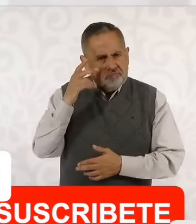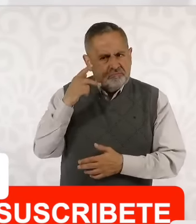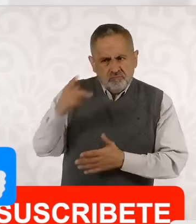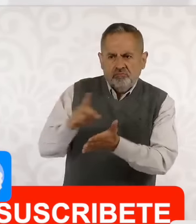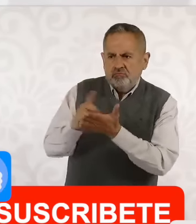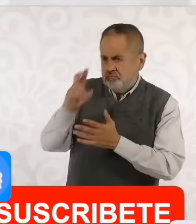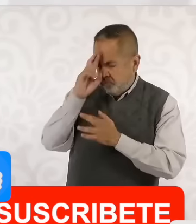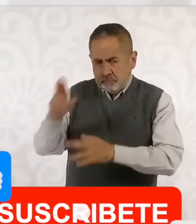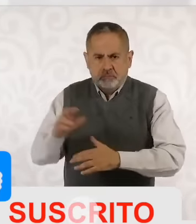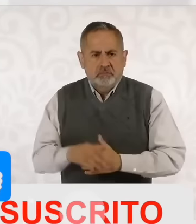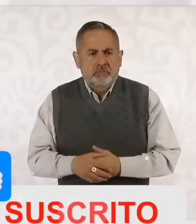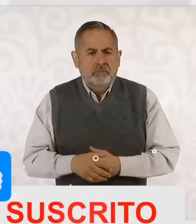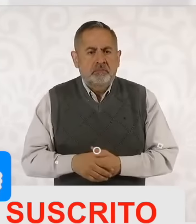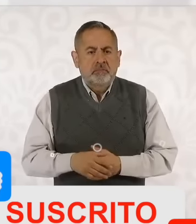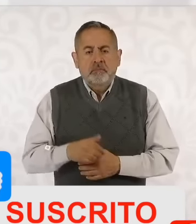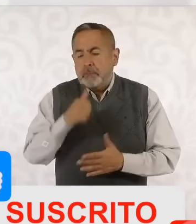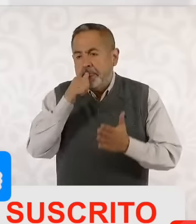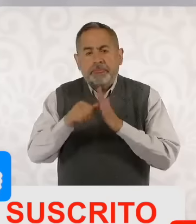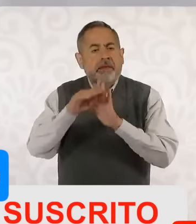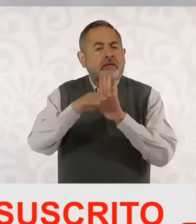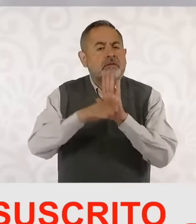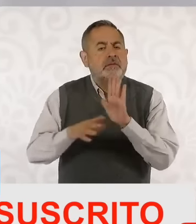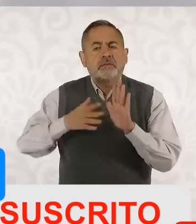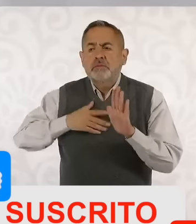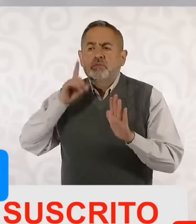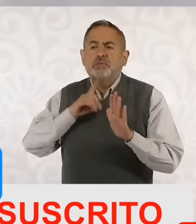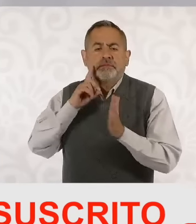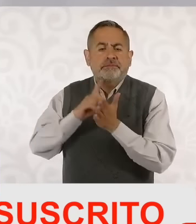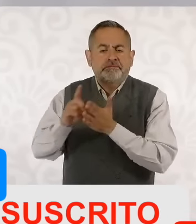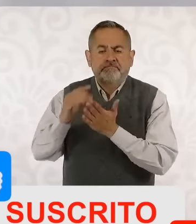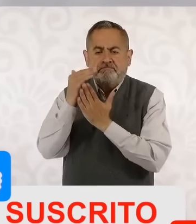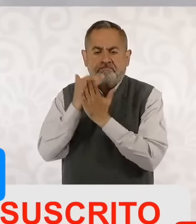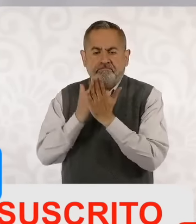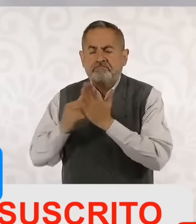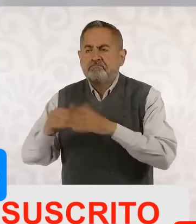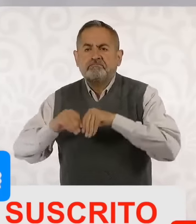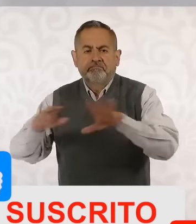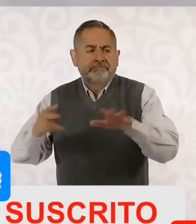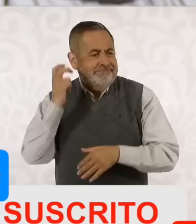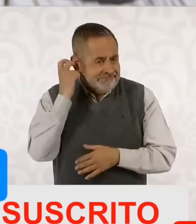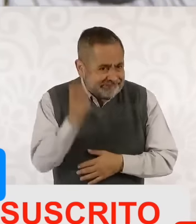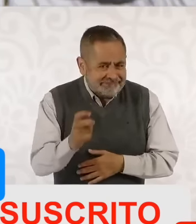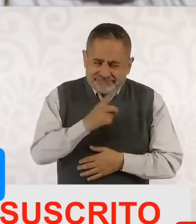publicamos una cartilla de derechos de las mujeres y tiene que ver con eso y es un asunto de defensa